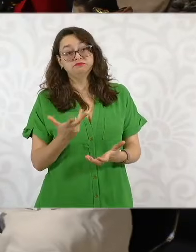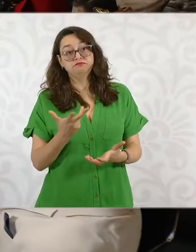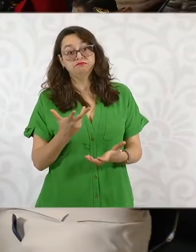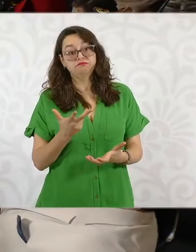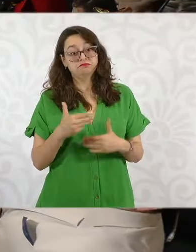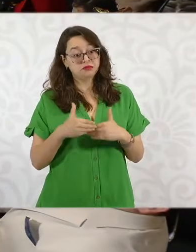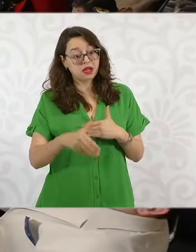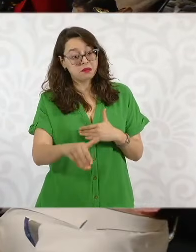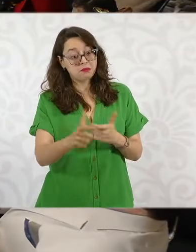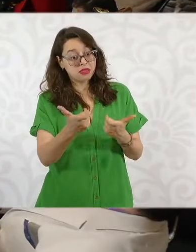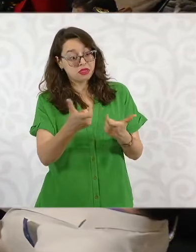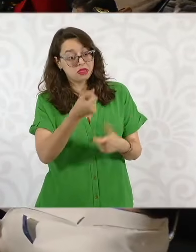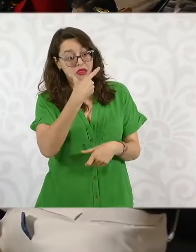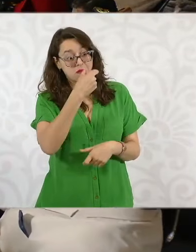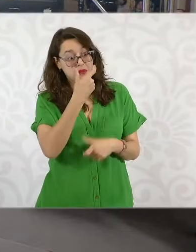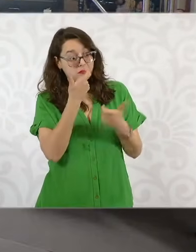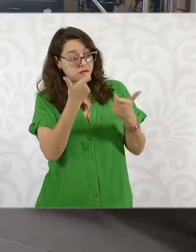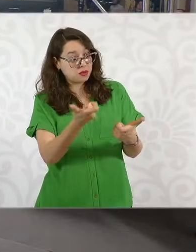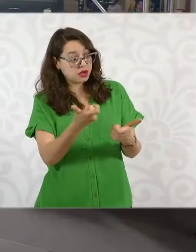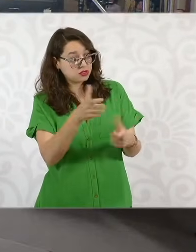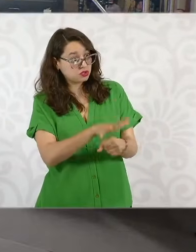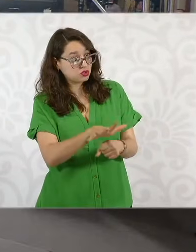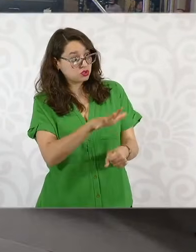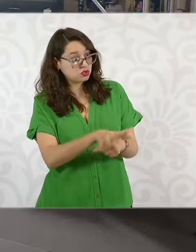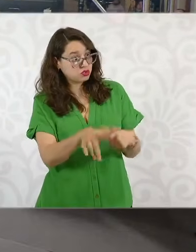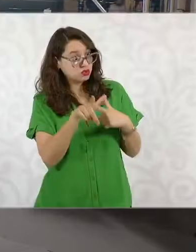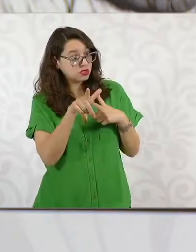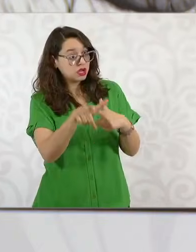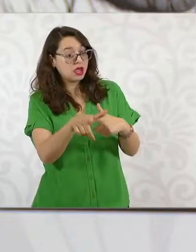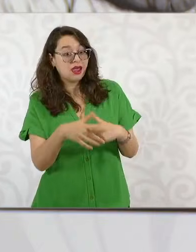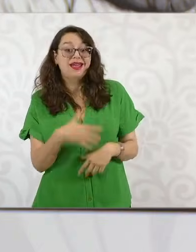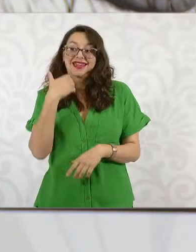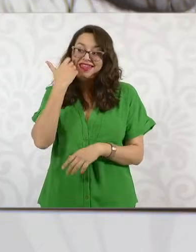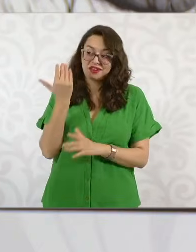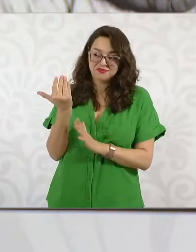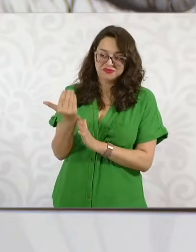precios de los fármacos como están, ¿no? Incluso queremos que bajen. Ajá. Claro que queremos que